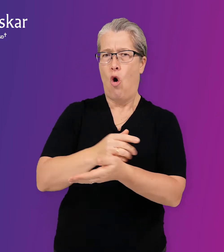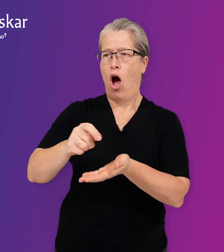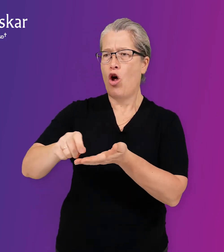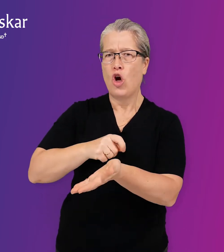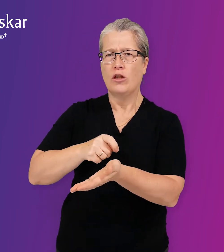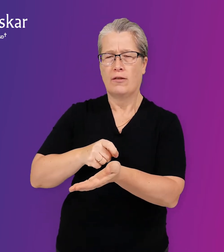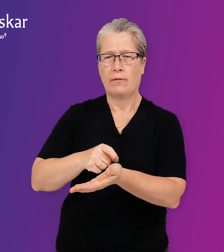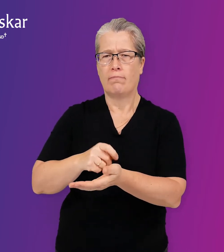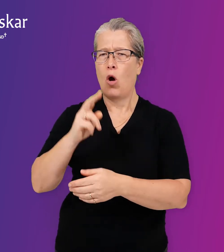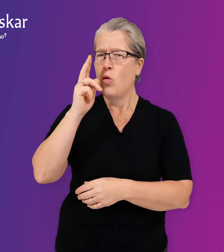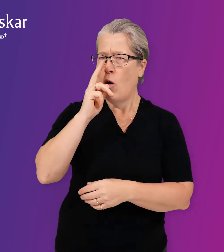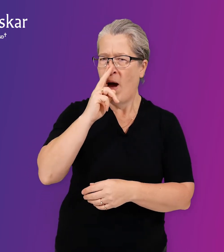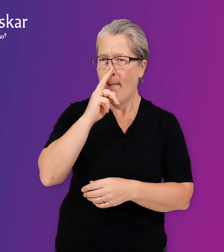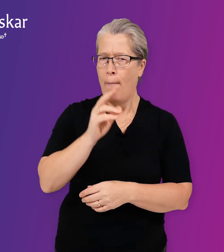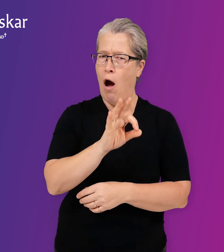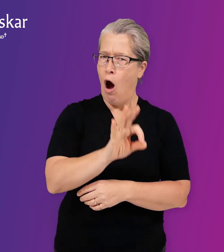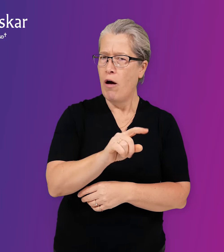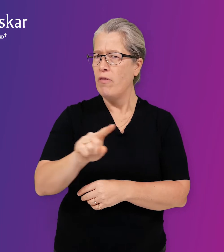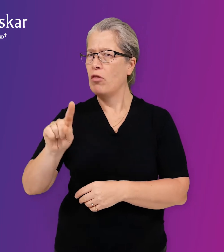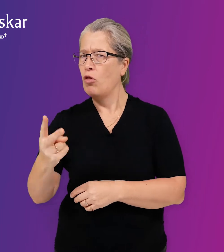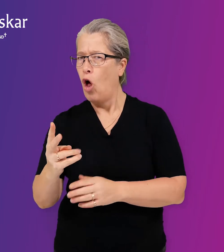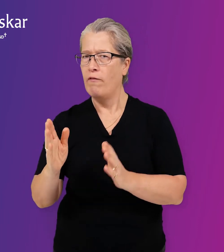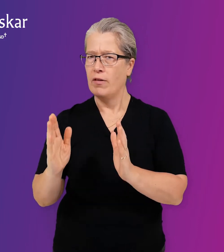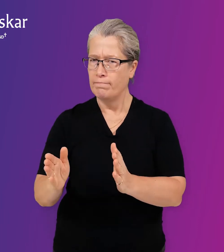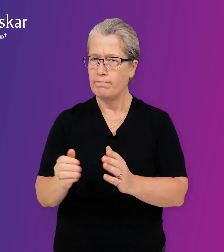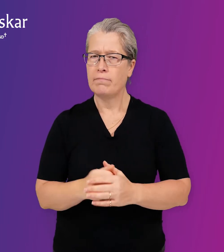Förhandsröstning 8–12.11.